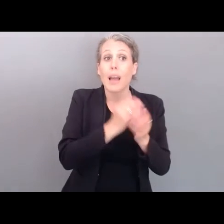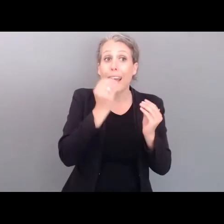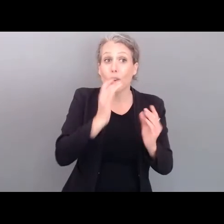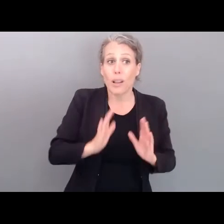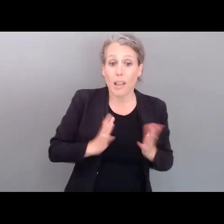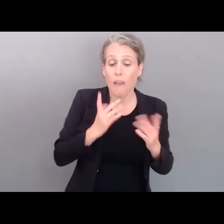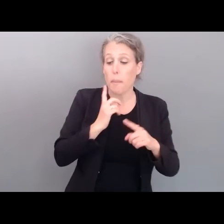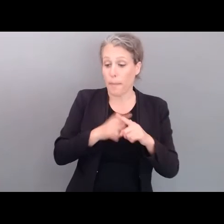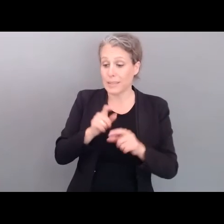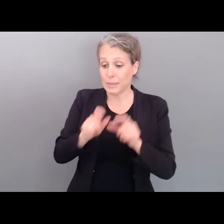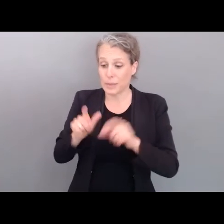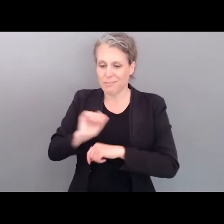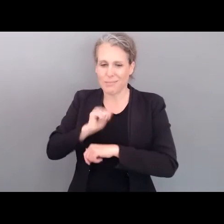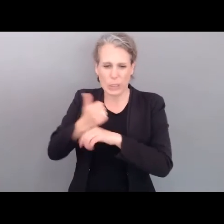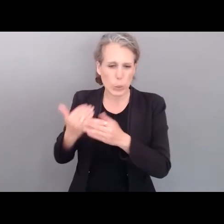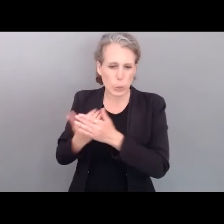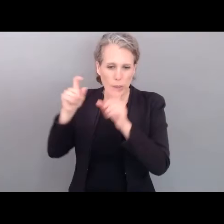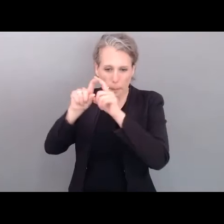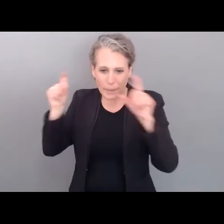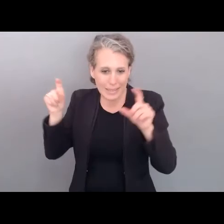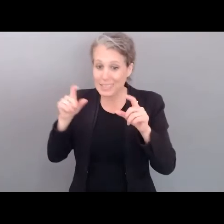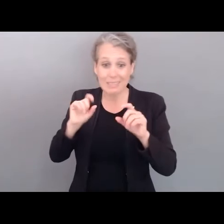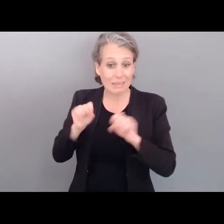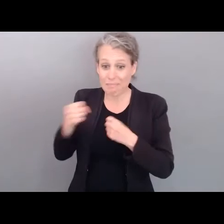trabajos prolongados a medida que la vida educativa y la continuidad de los emprendedores han llevado a las personas